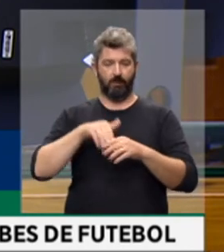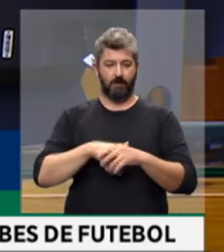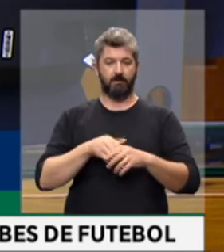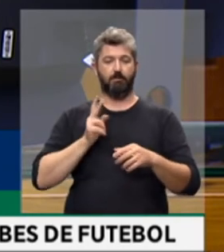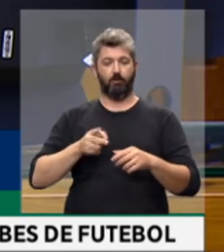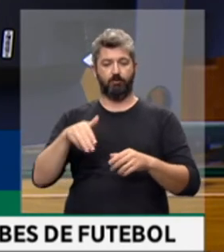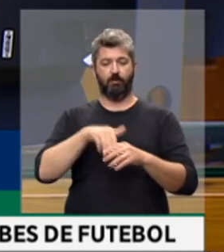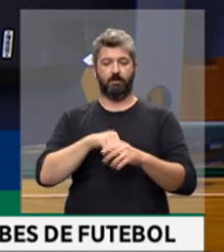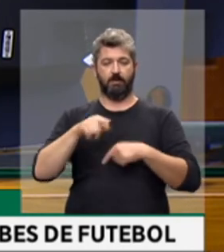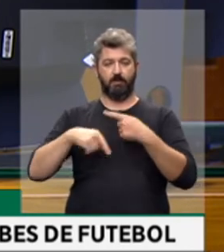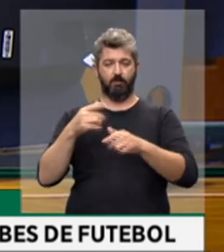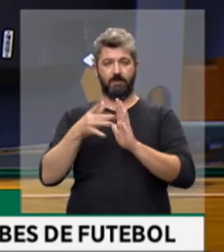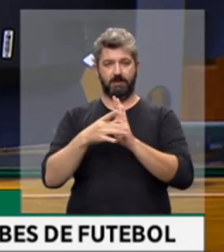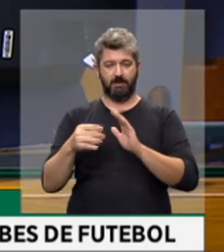NOBRE DEPUTADO QUE FEZ A RELATORIA. ENTÃO, EU SÓ ...